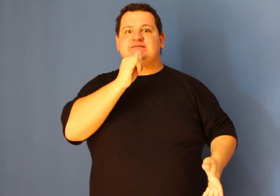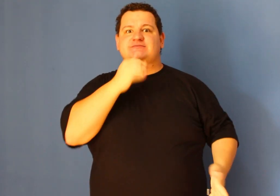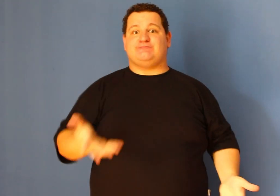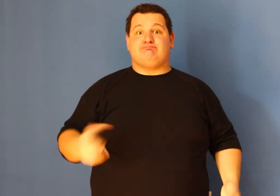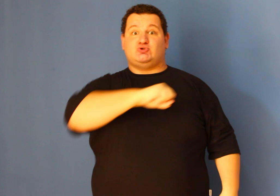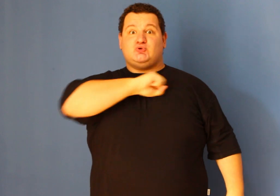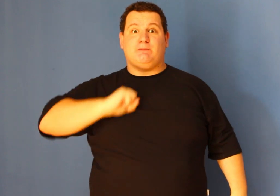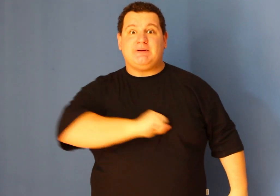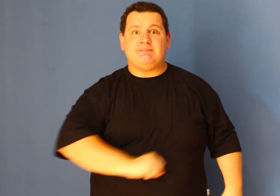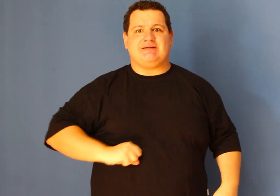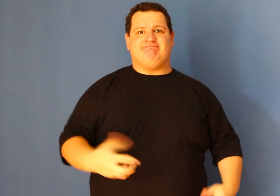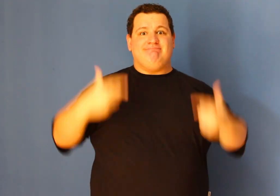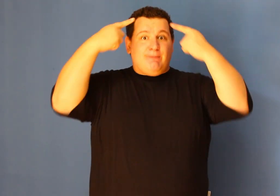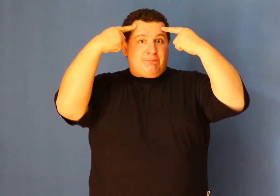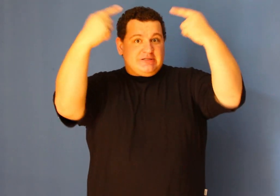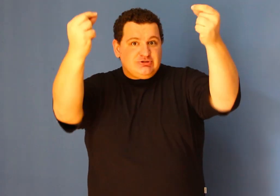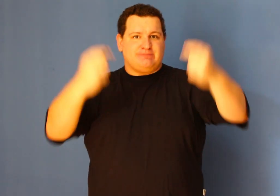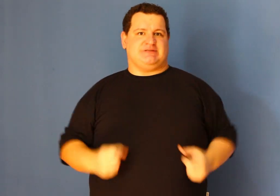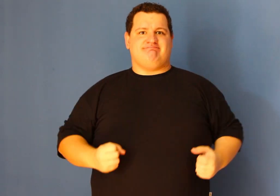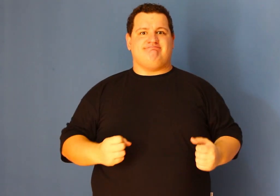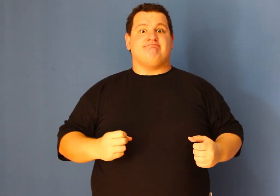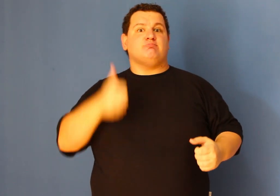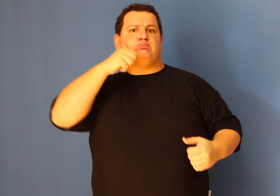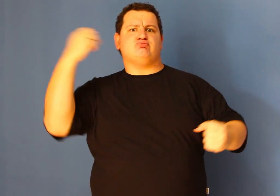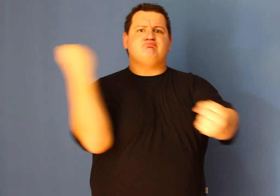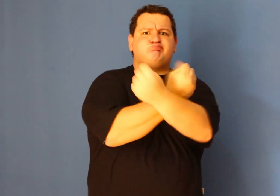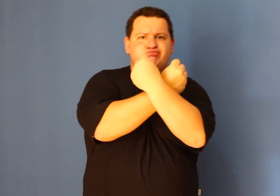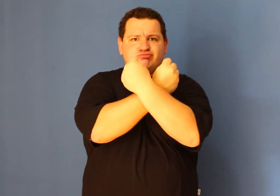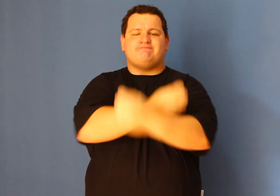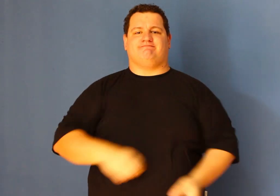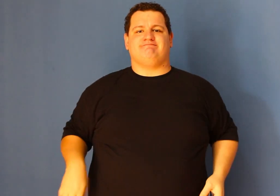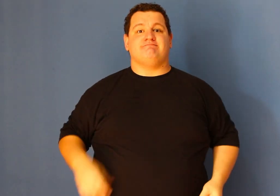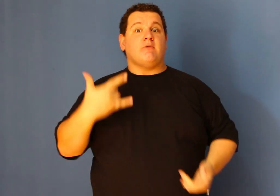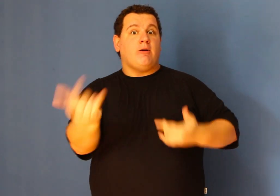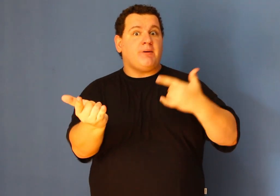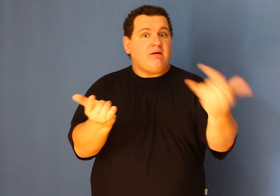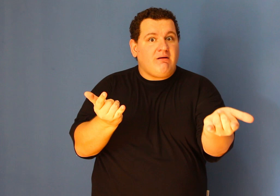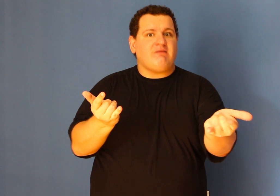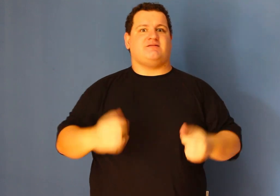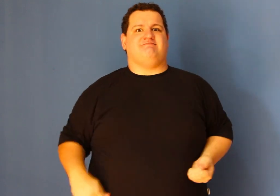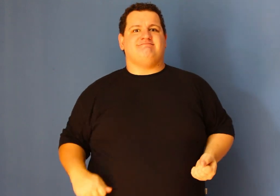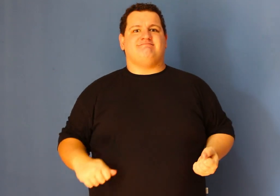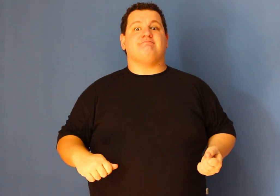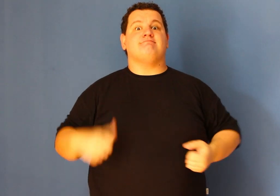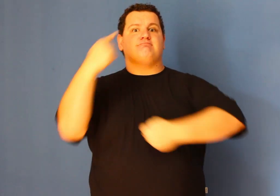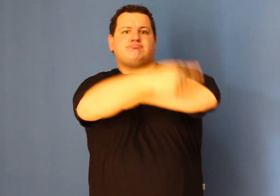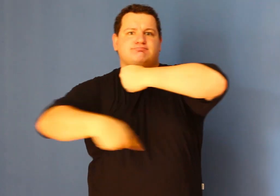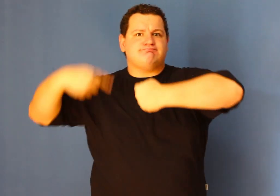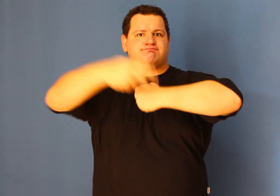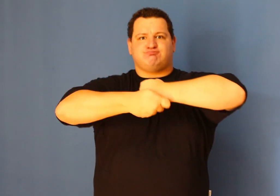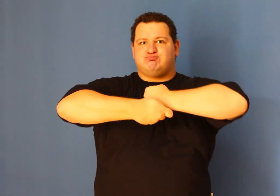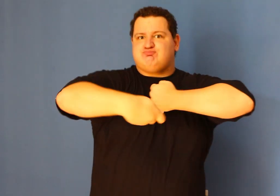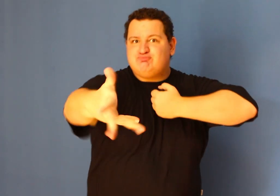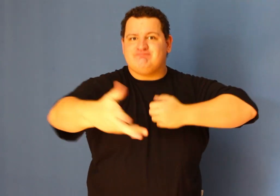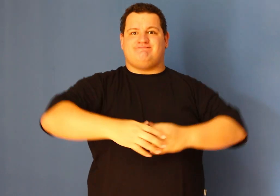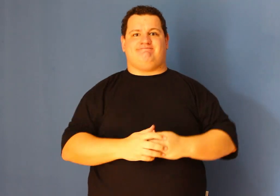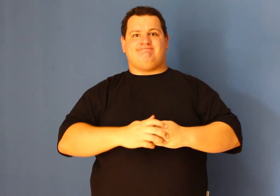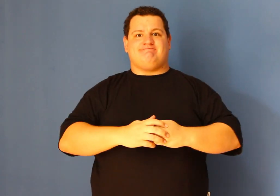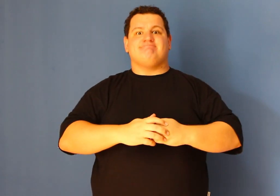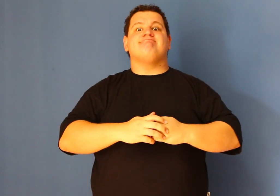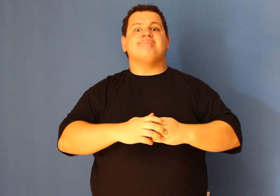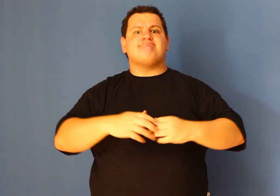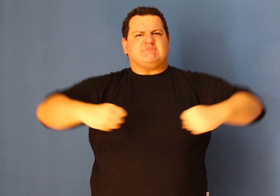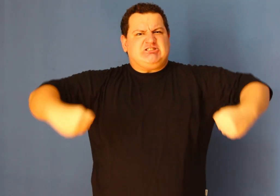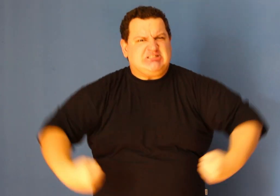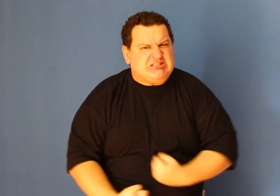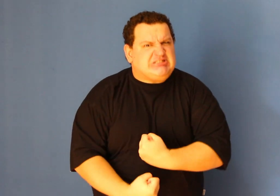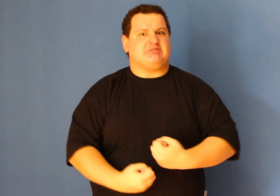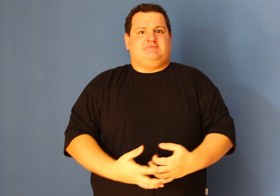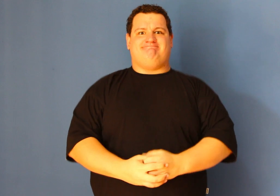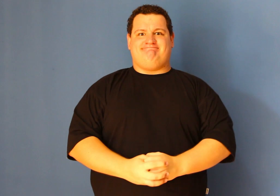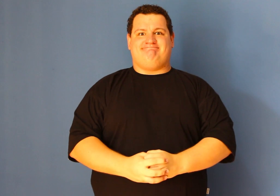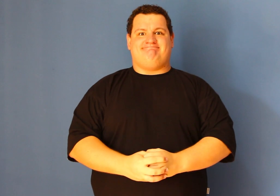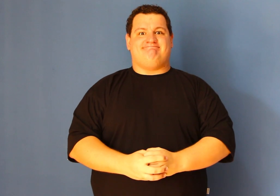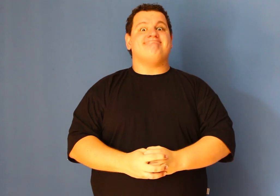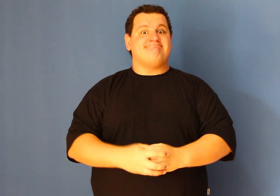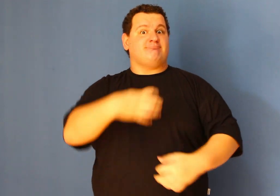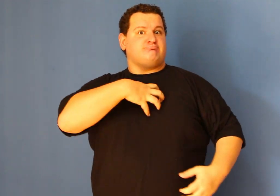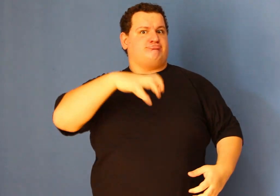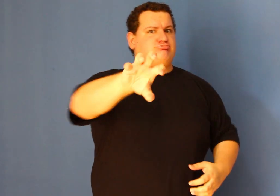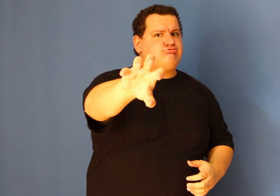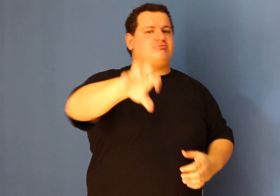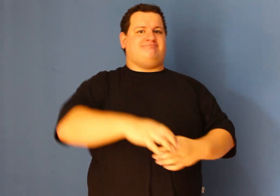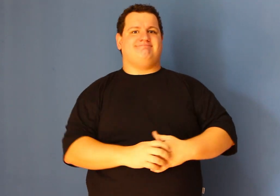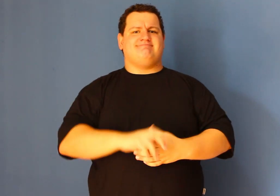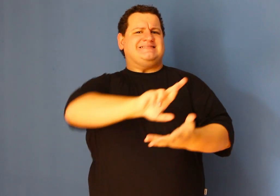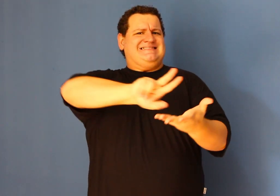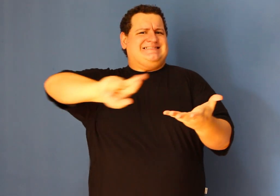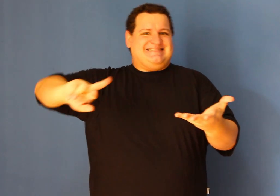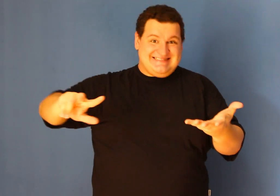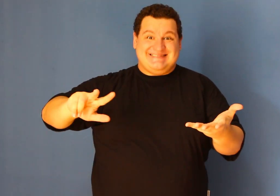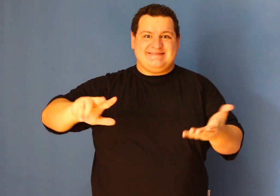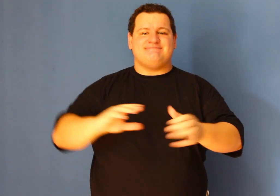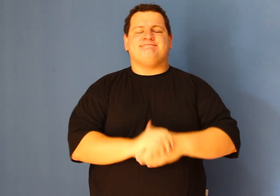Superman, Batman, Mulher Maravilha, Homem-Aranha, Capitão América, Hulk, Homem de Ferro e etc.